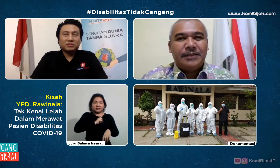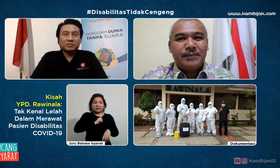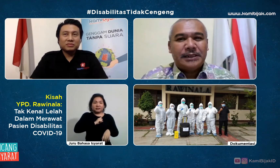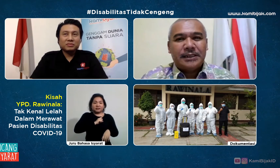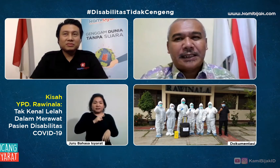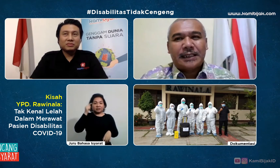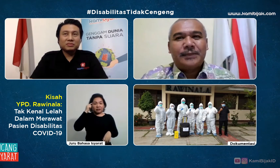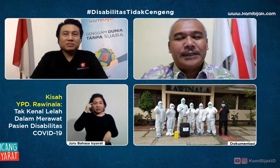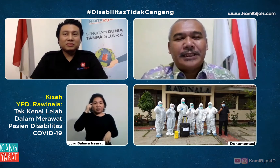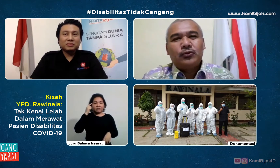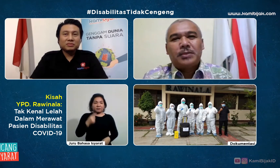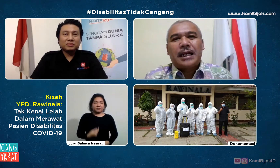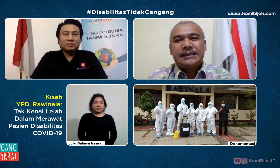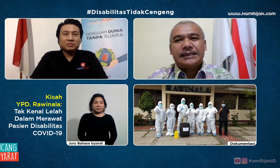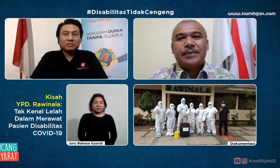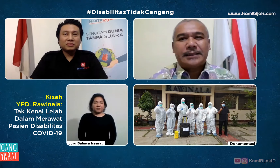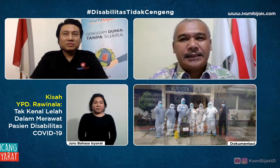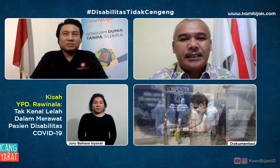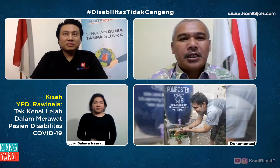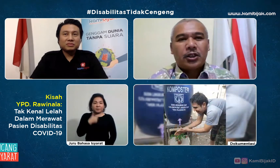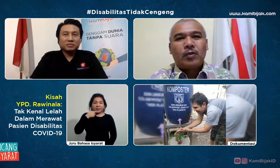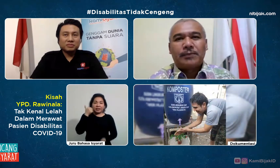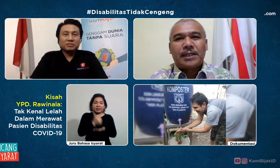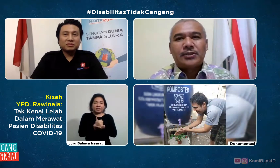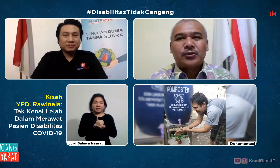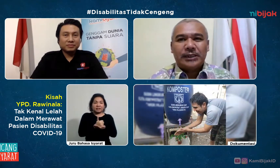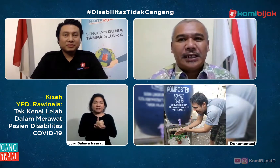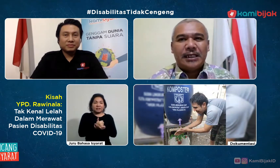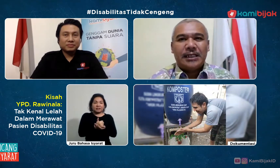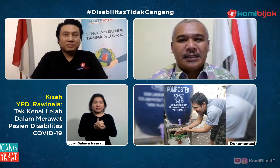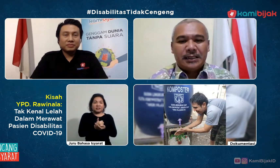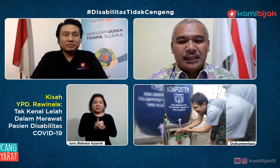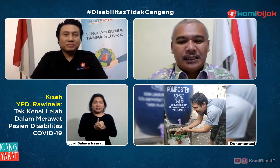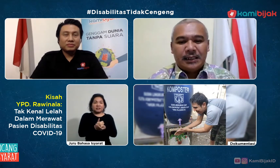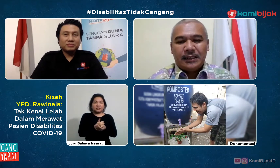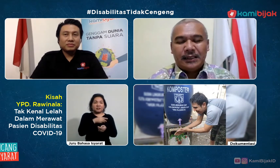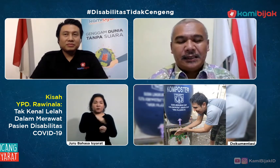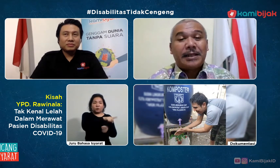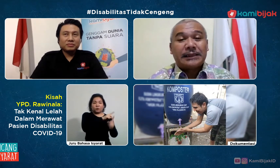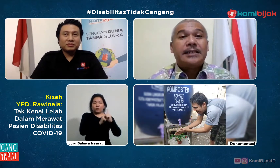menjadi catatan yang penting untuk mengantisipasi keluar masuknya teman-teman